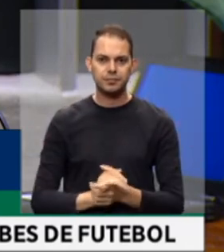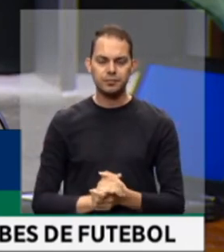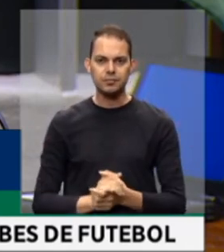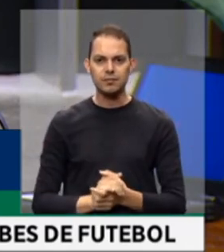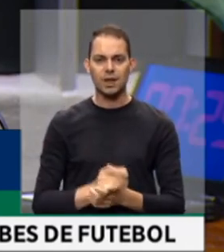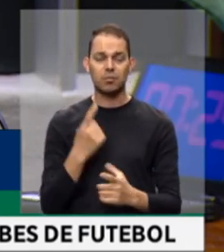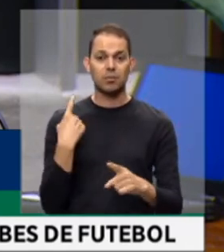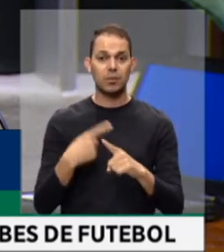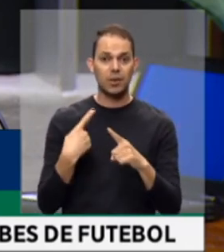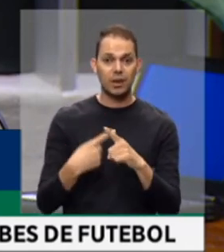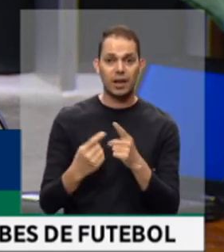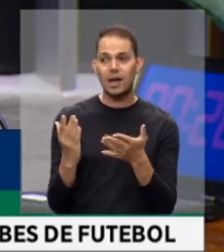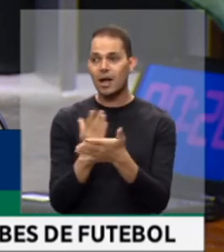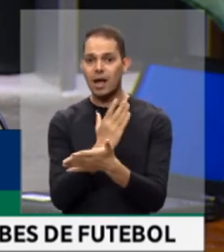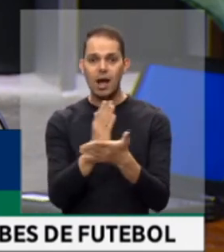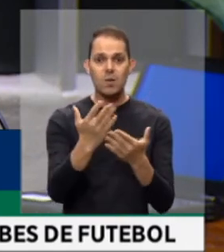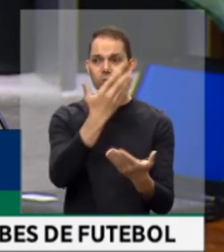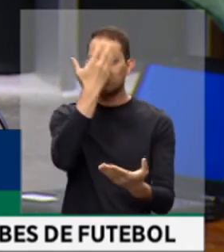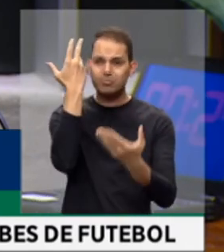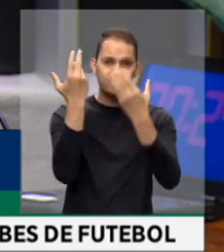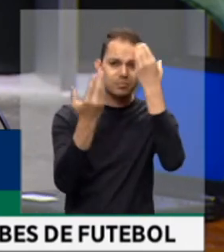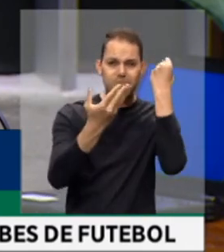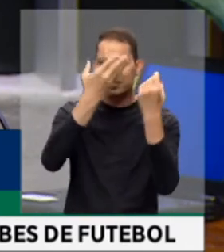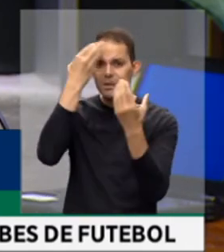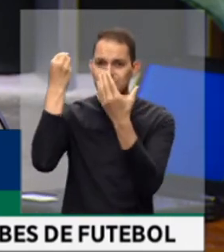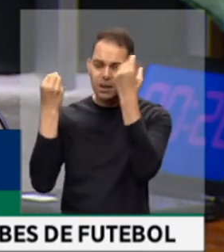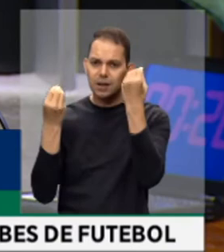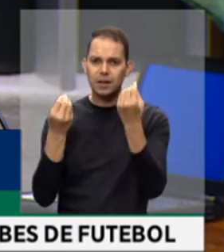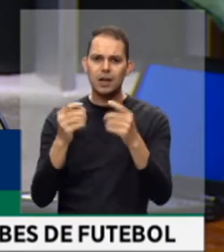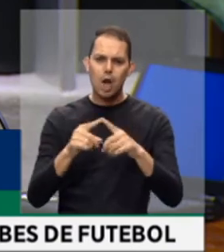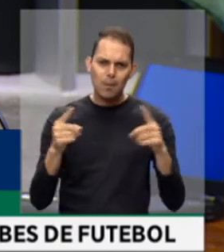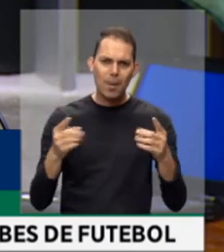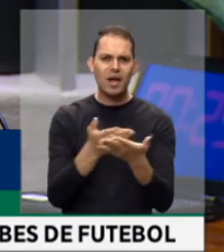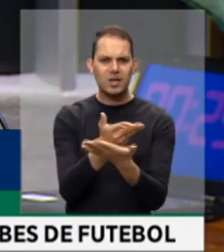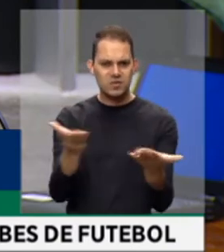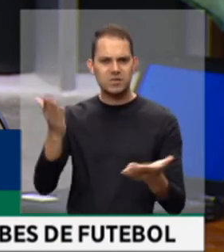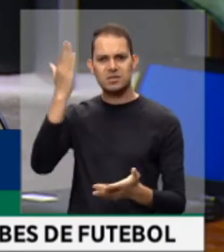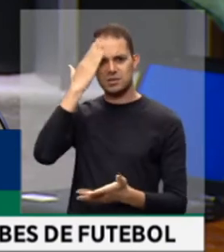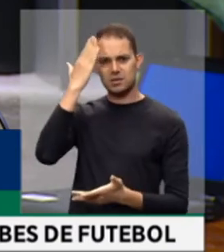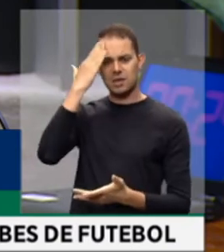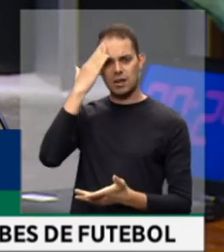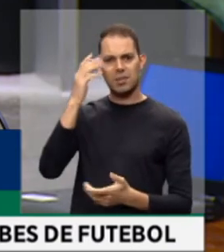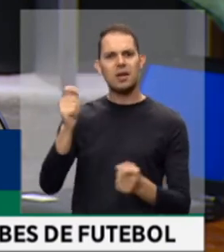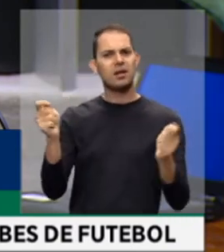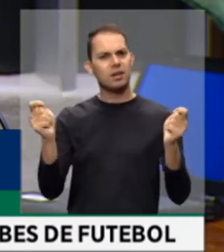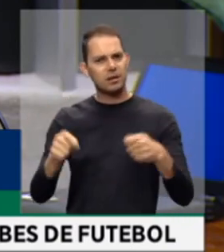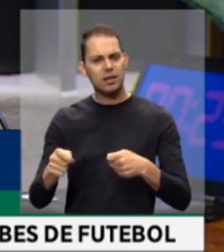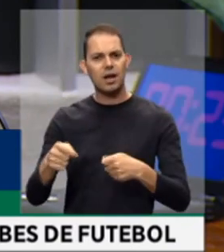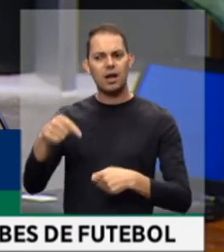ABRAÇOS QUE CITAR UM OU OUTRO... ACABARIA OBRIGATORIAMENTE. EU ESQUECERIA ALGUÉM. MAS